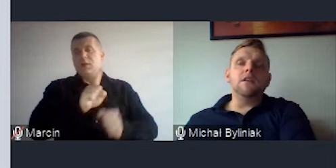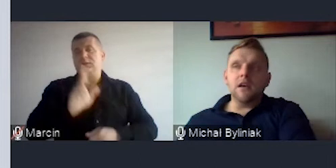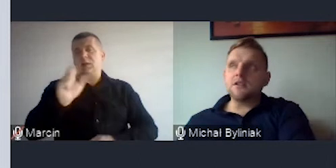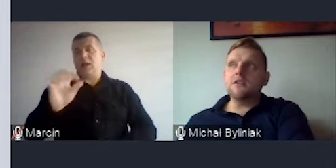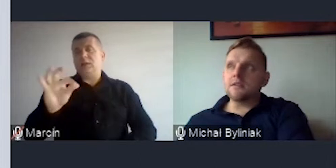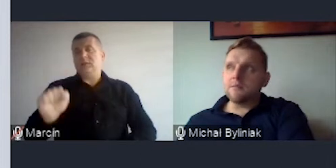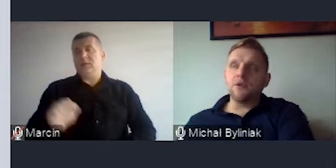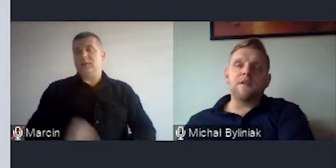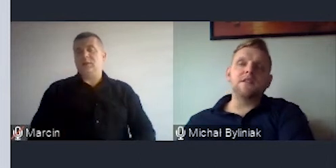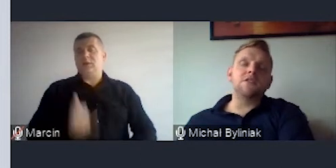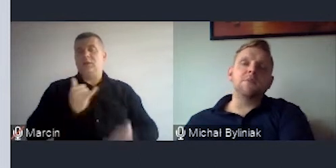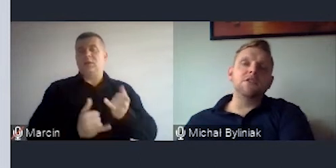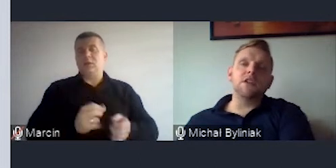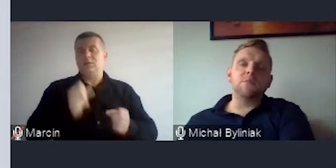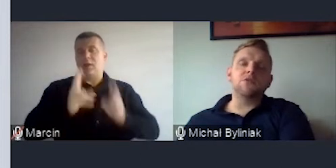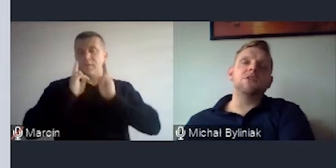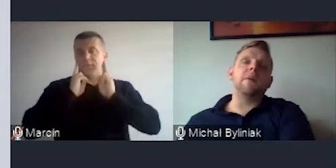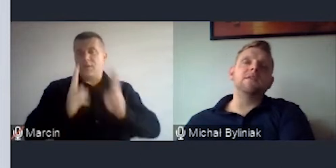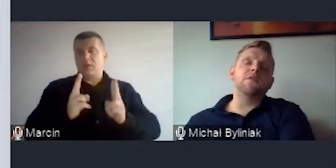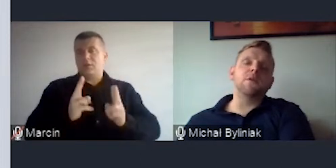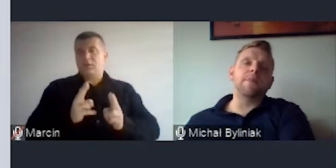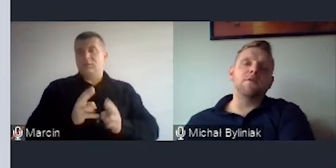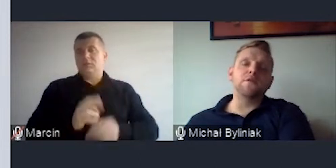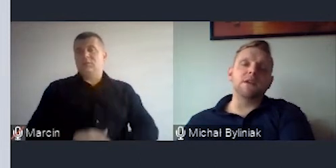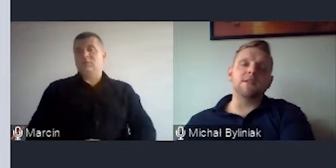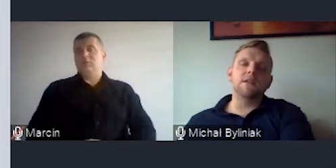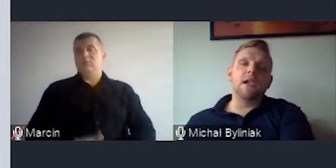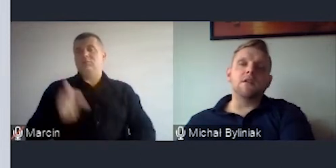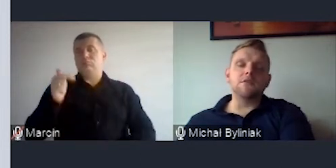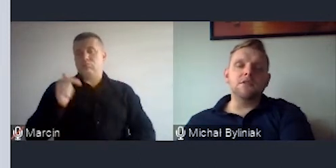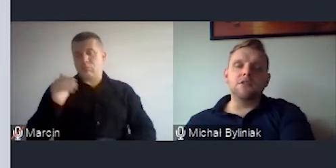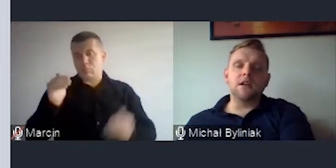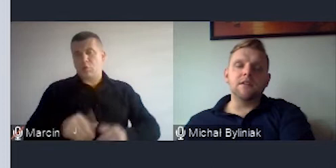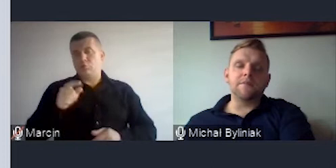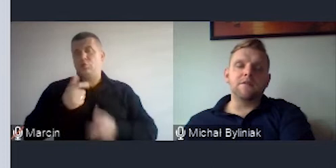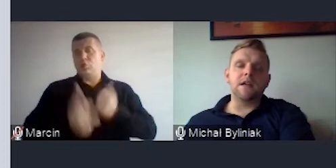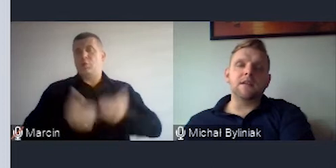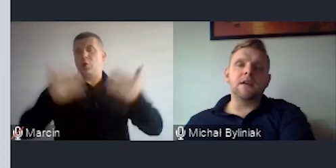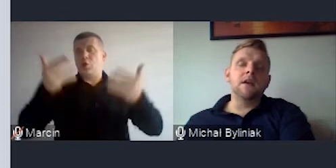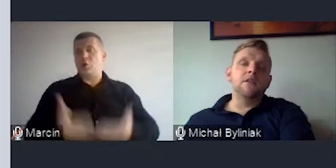Jeśli następuje faktyczne poniesienie, możecie Państwo wówczas rozliczyć dany wydatek.